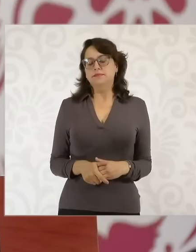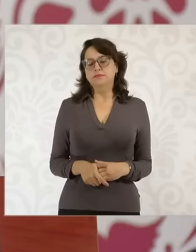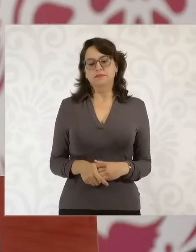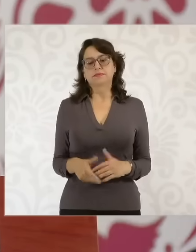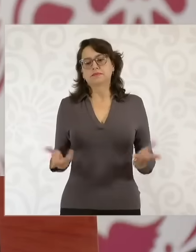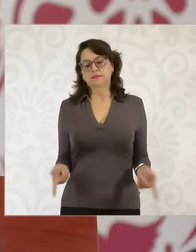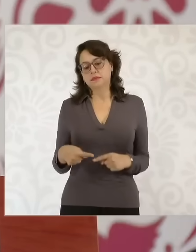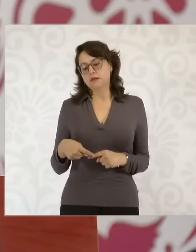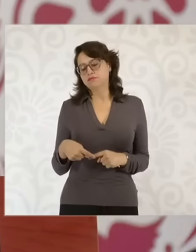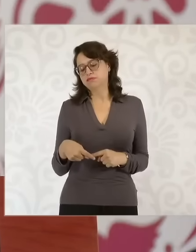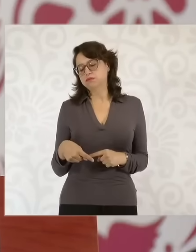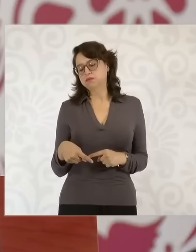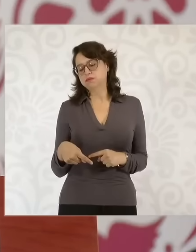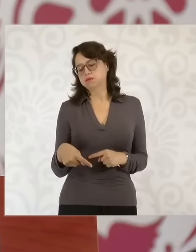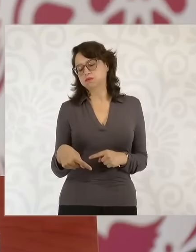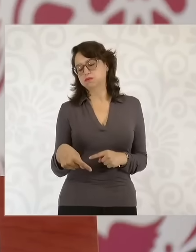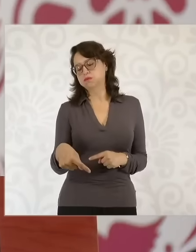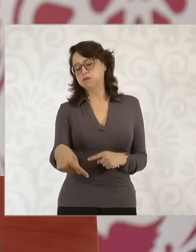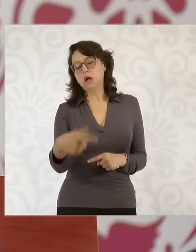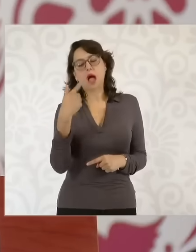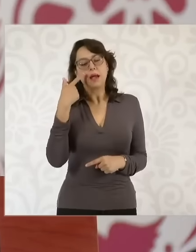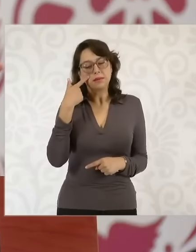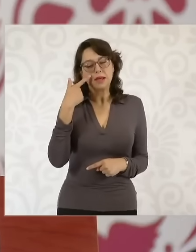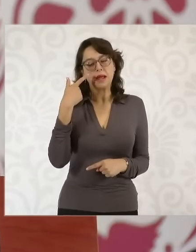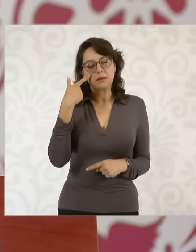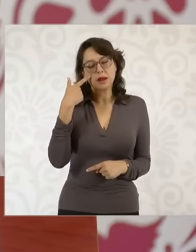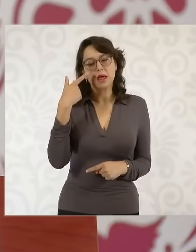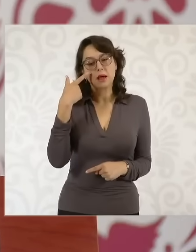y la estrategia integral en los próximos meses. Este, como viste,